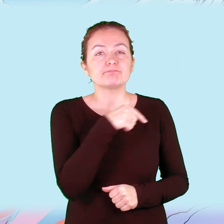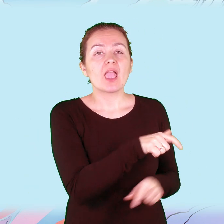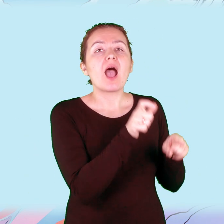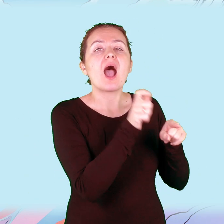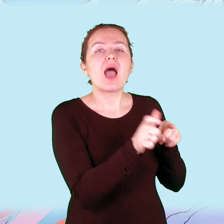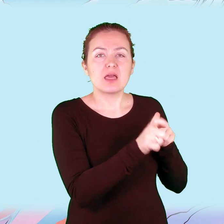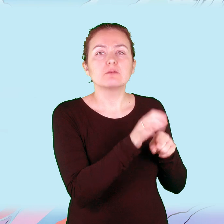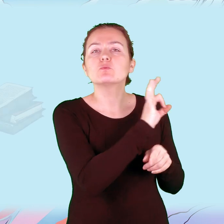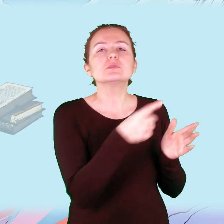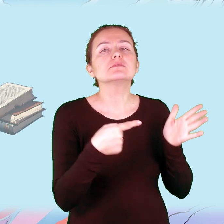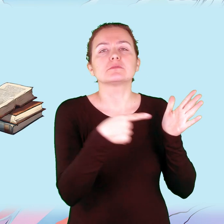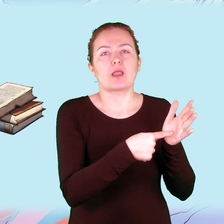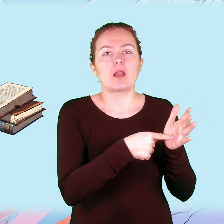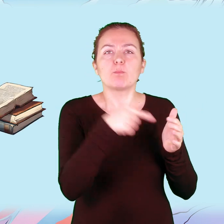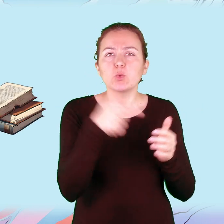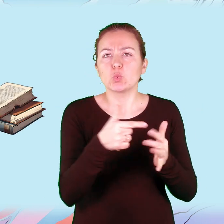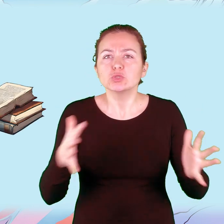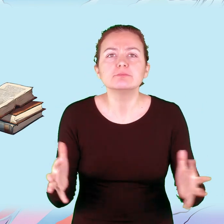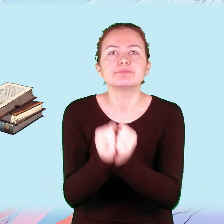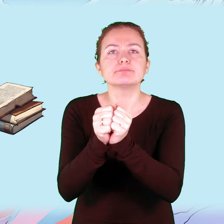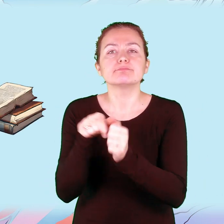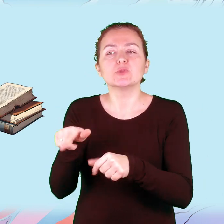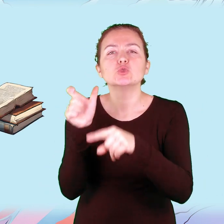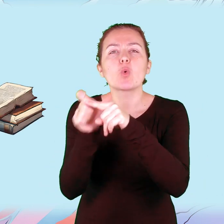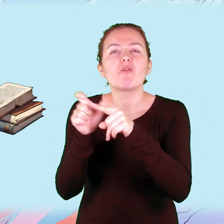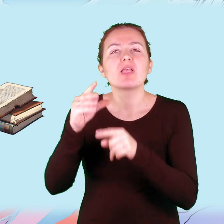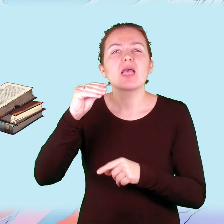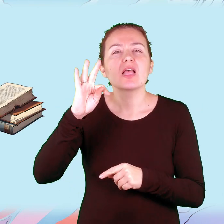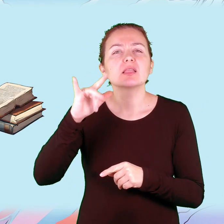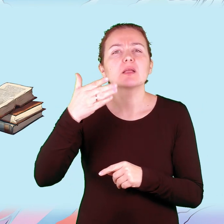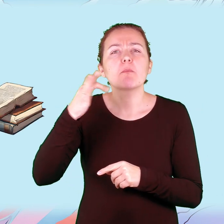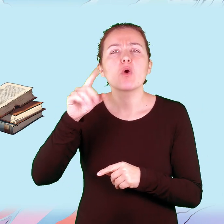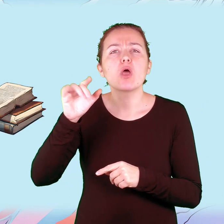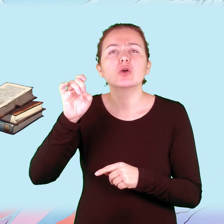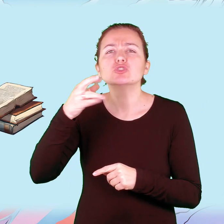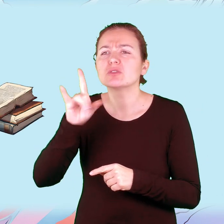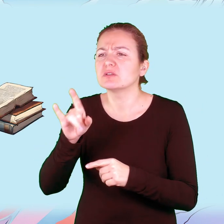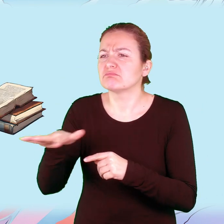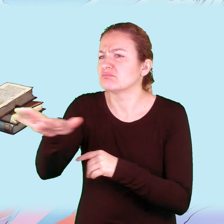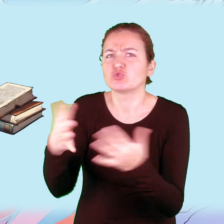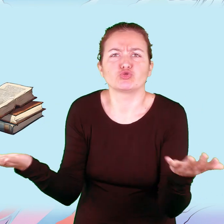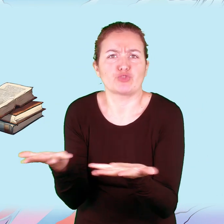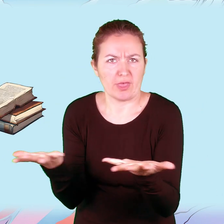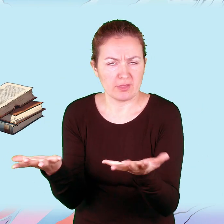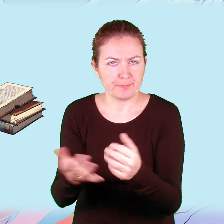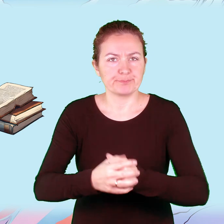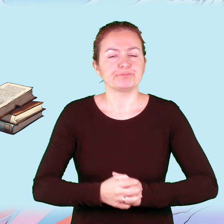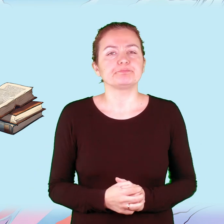• Aleks Słowny – musi odnaleźć lokalizację Słownika Etymologicznego.